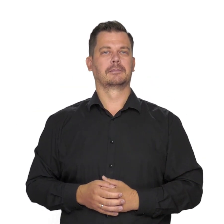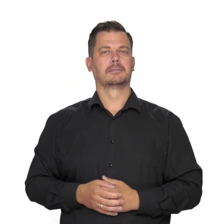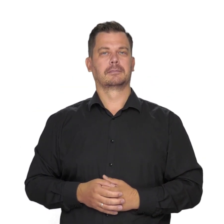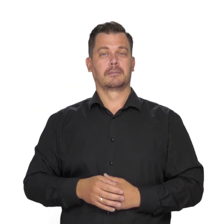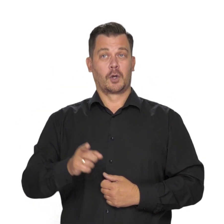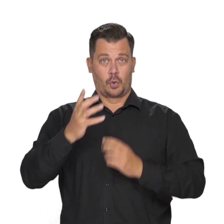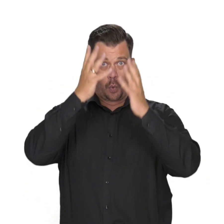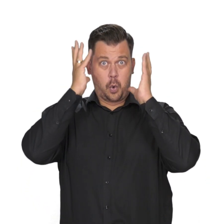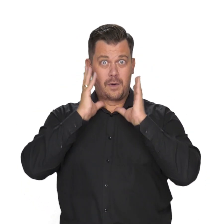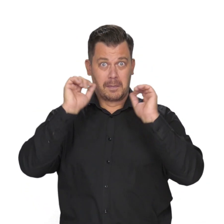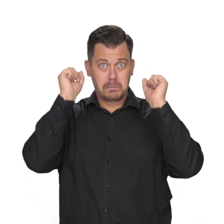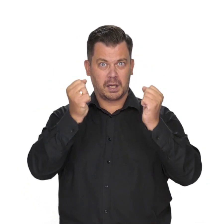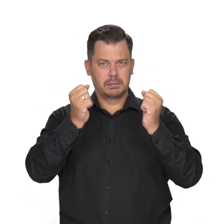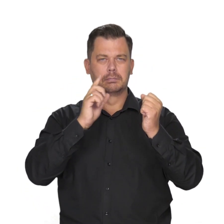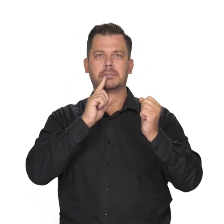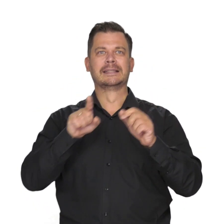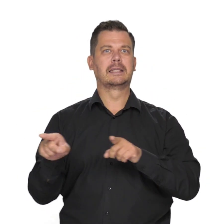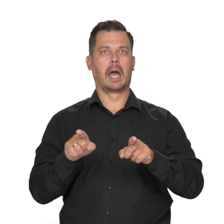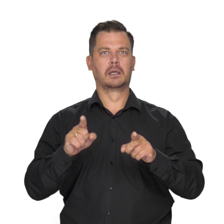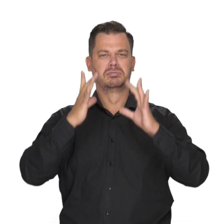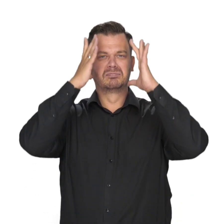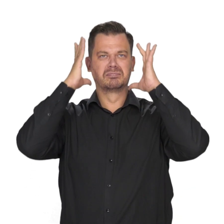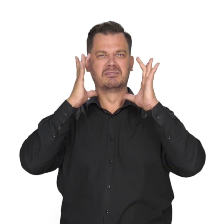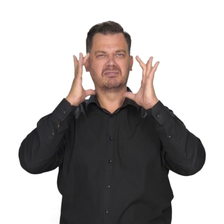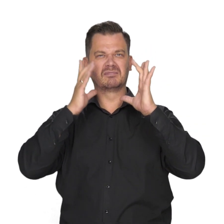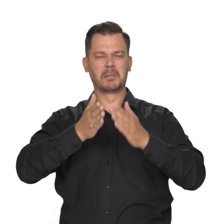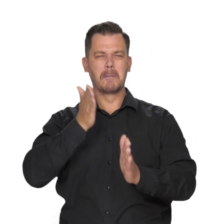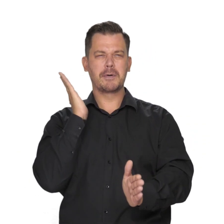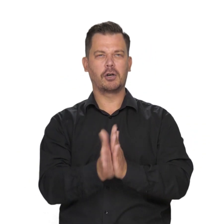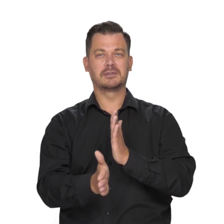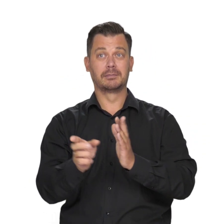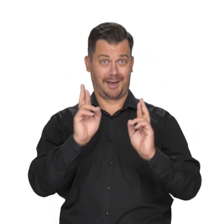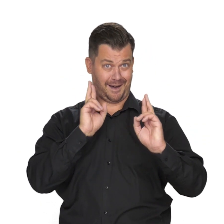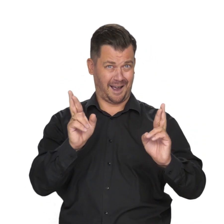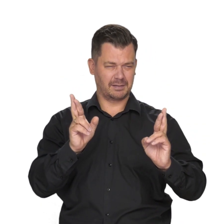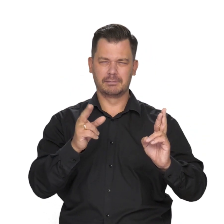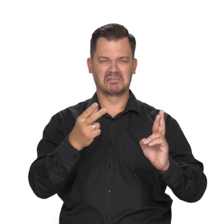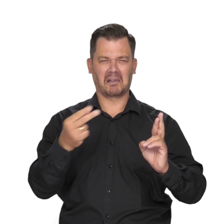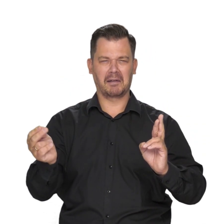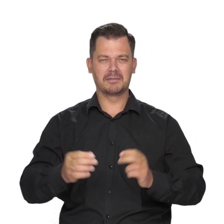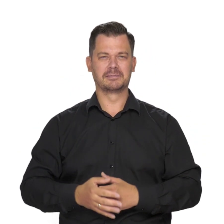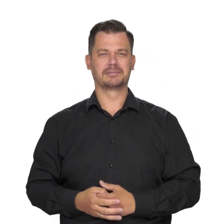Głowa byka zamienia się niemal w znak: komunikatywny, choć odległy od realistycznego przedstawienia.